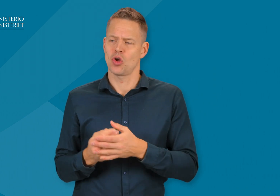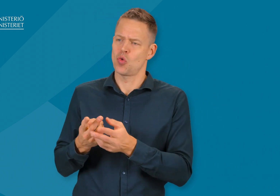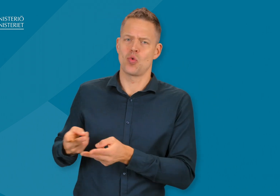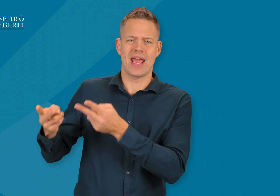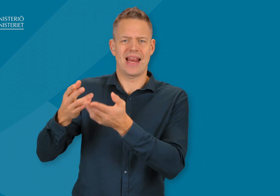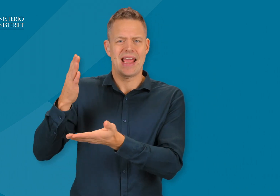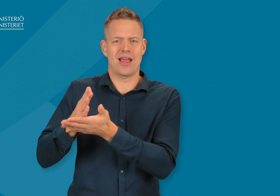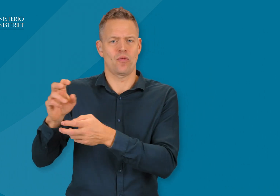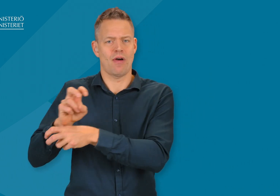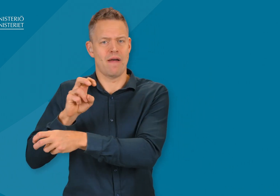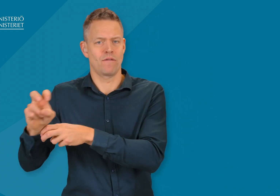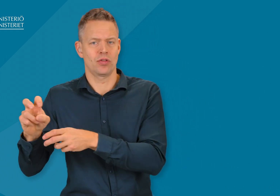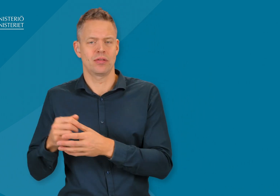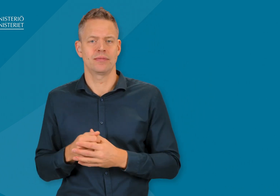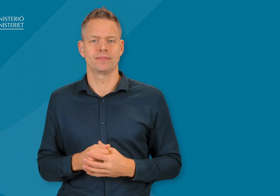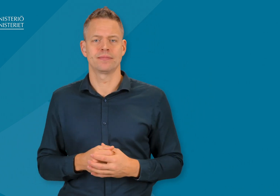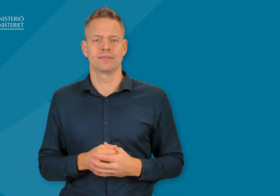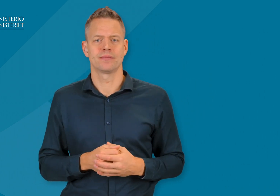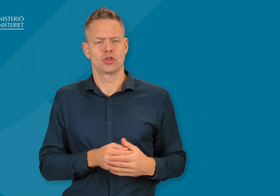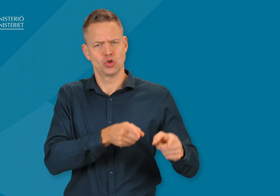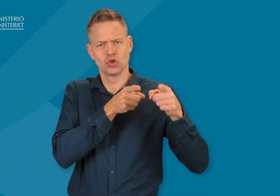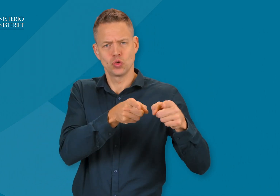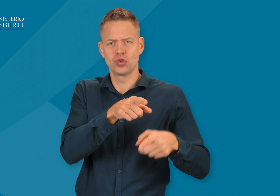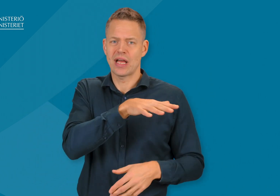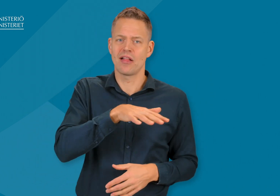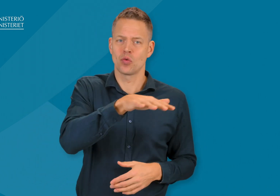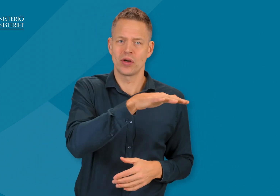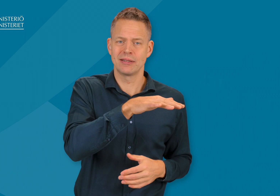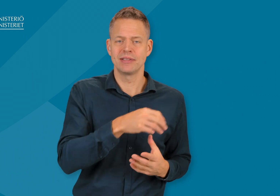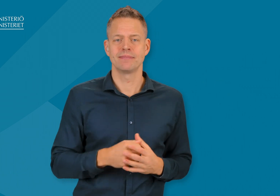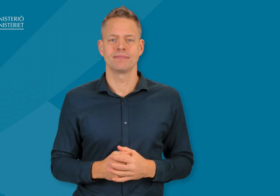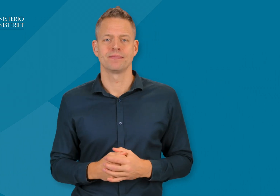• yleinen edunvalvonta • syyttäjäntoimi